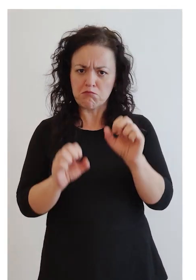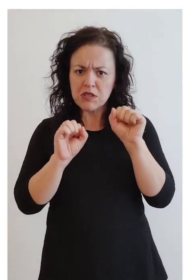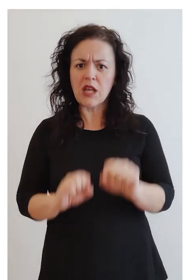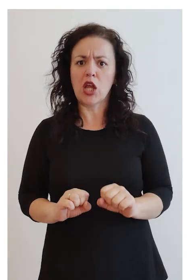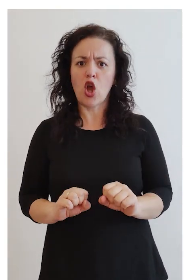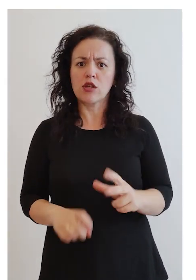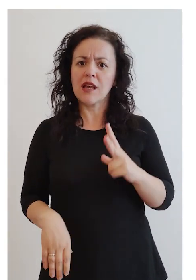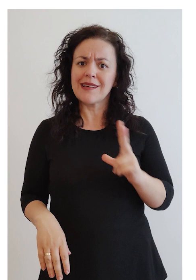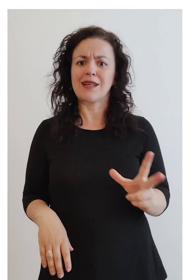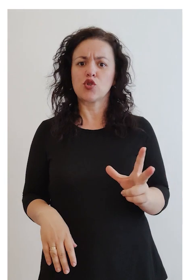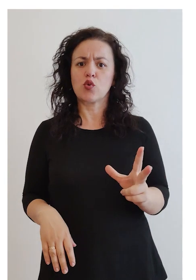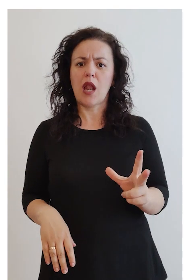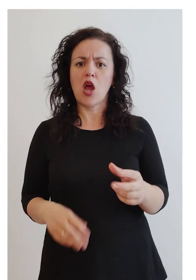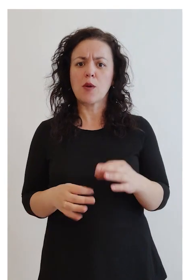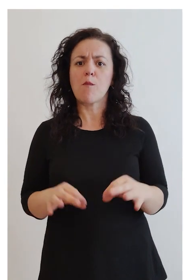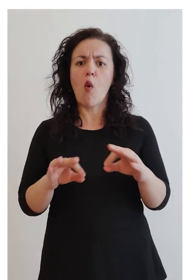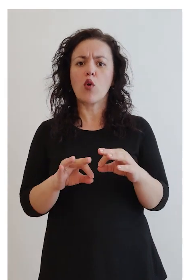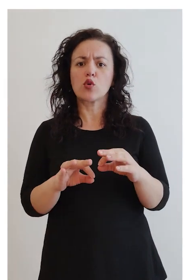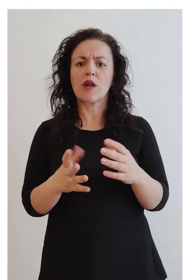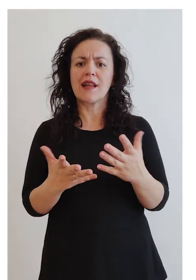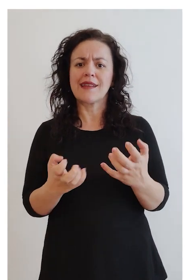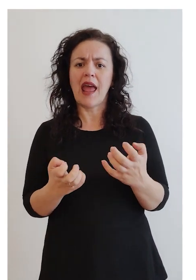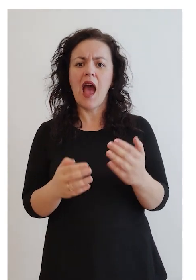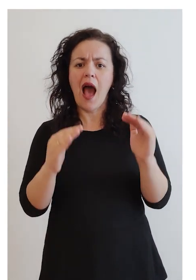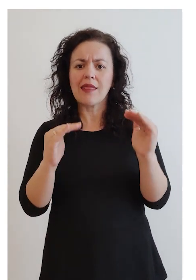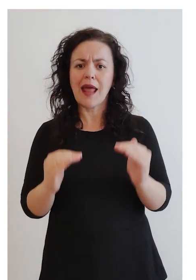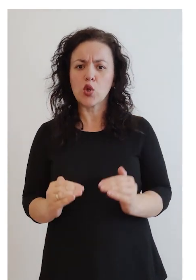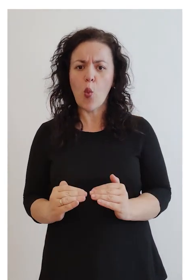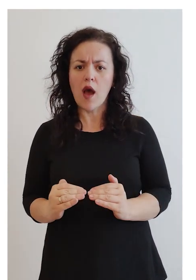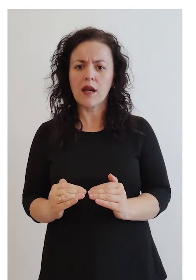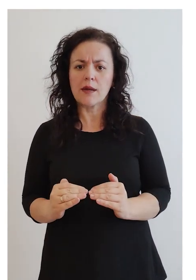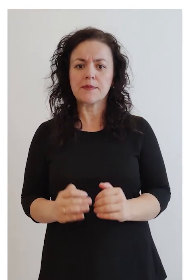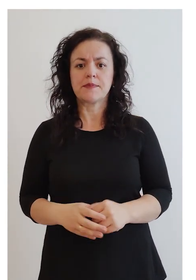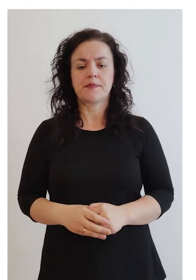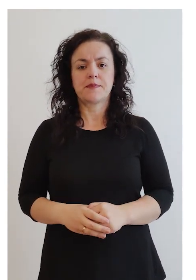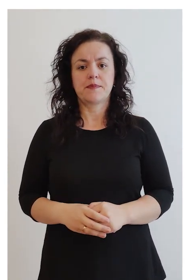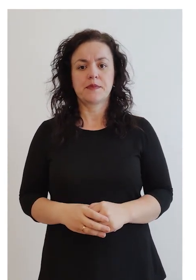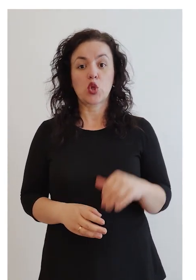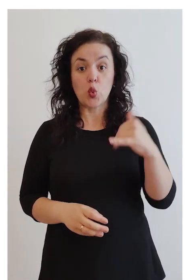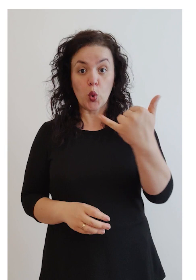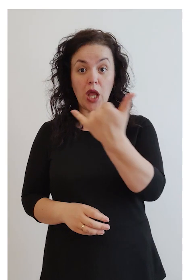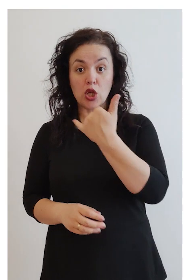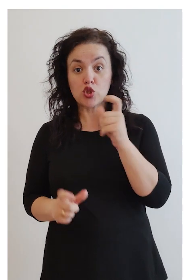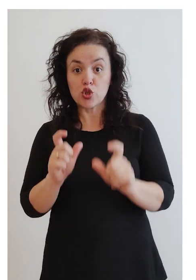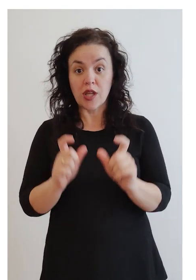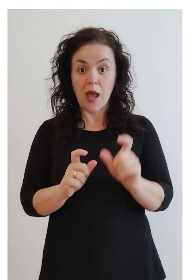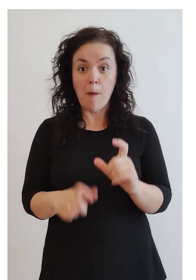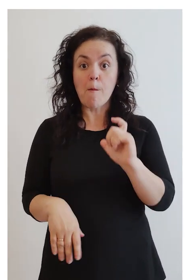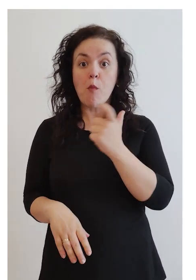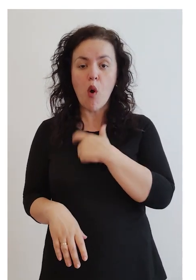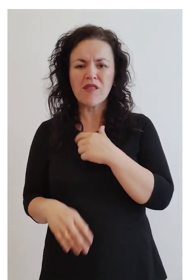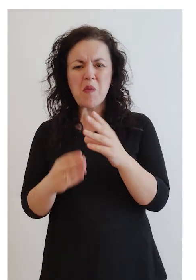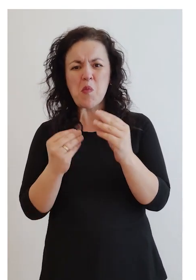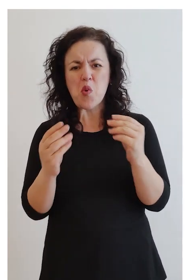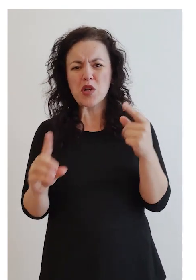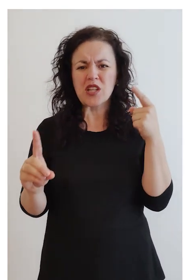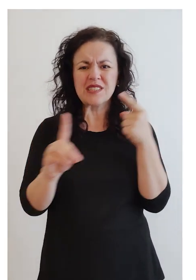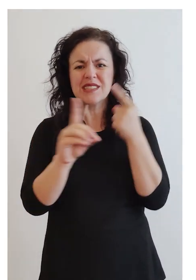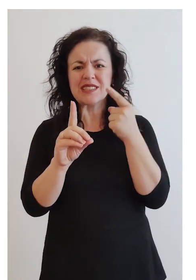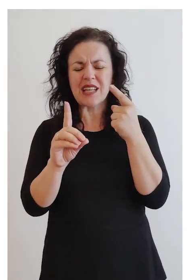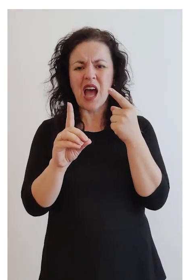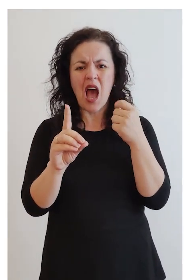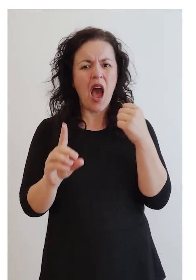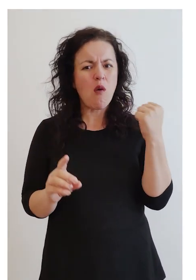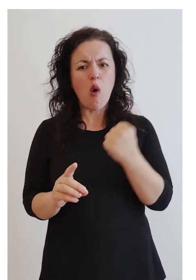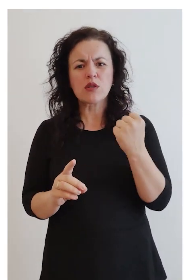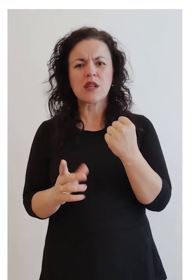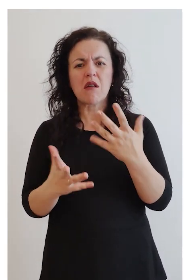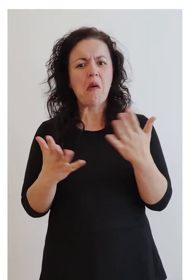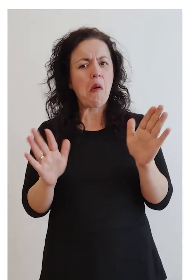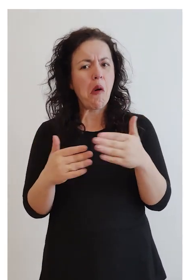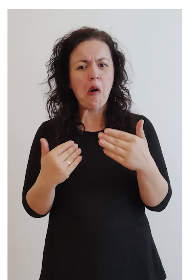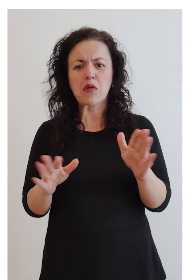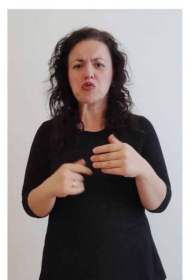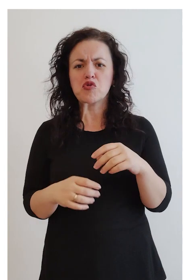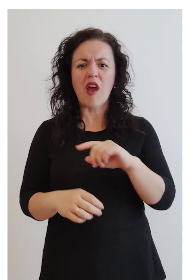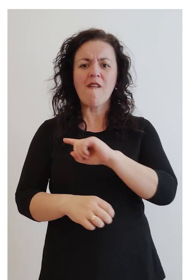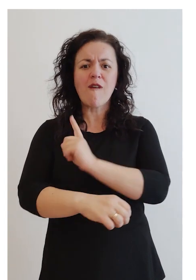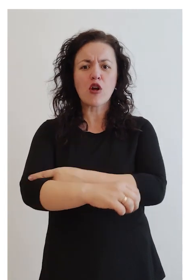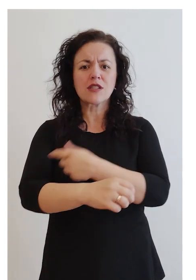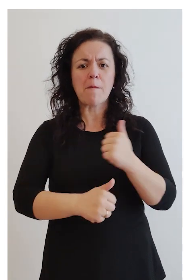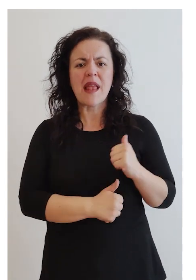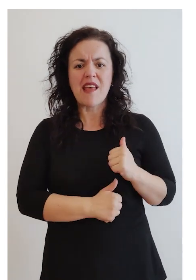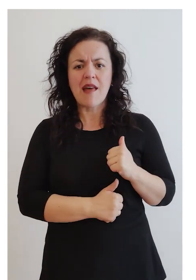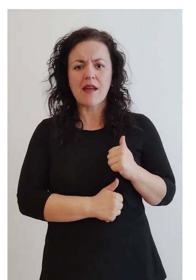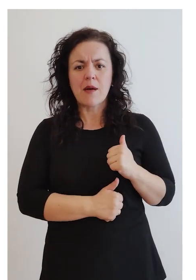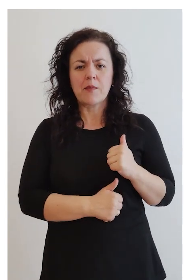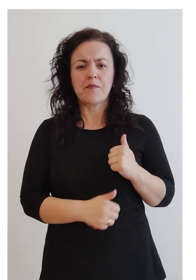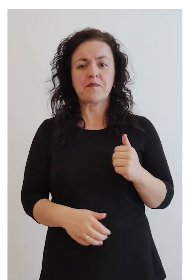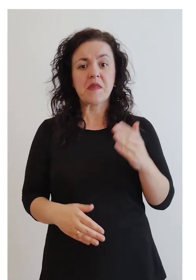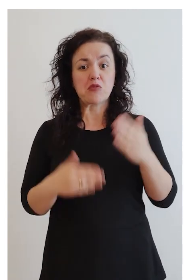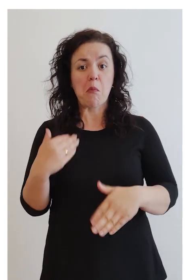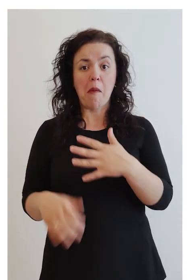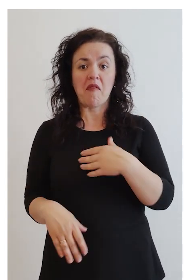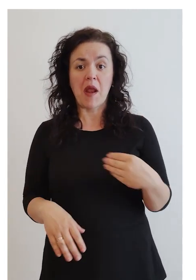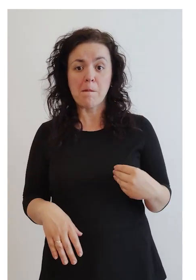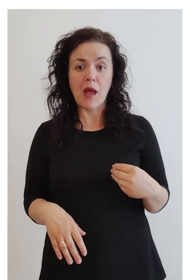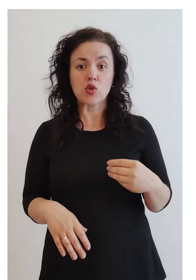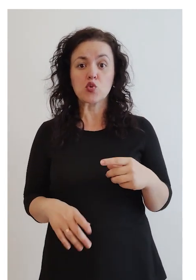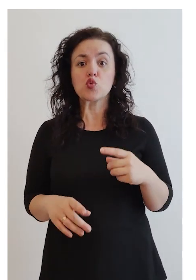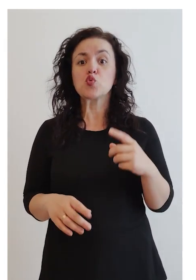Turiștii pot fi la fel de mult o țintă a ostilității ca orice forță militară. În ultima vreme, turiștii au fost vizați în Afganistan, Egipt și Kenya.